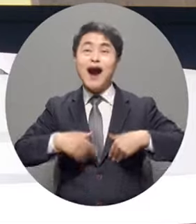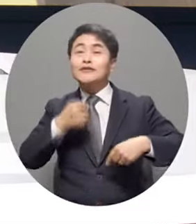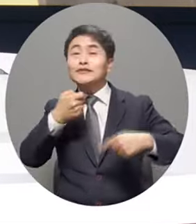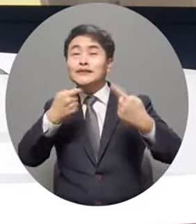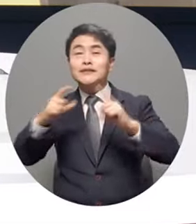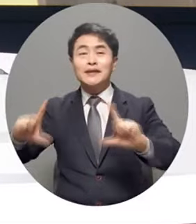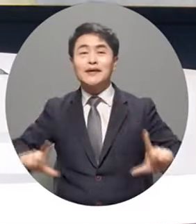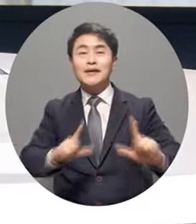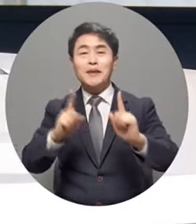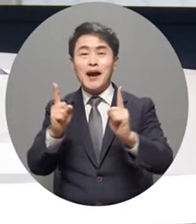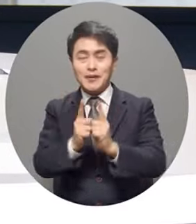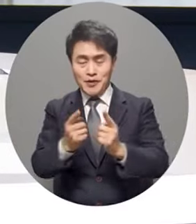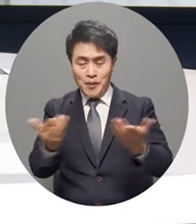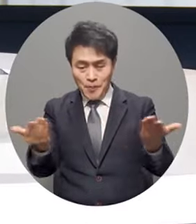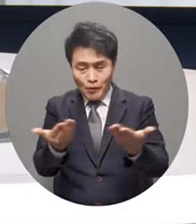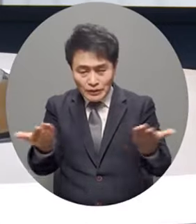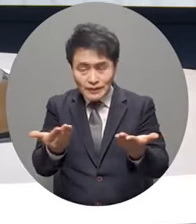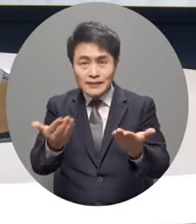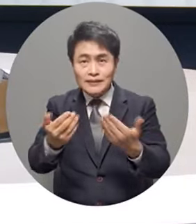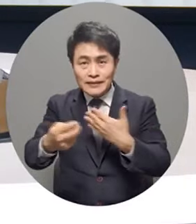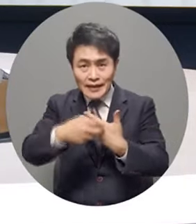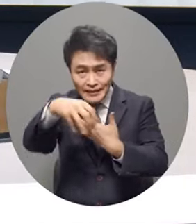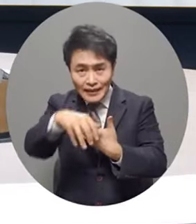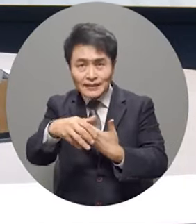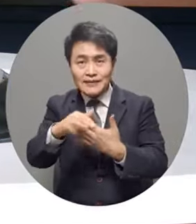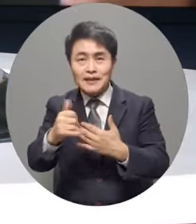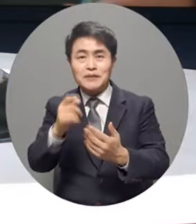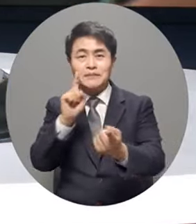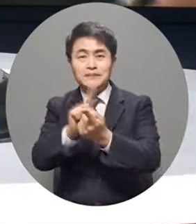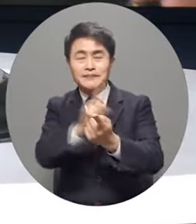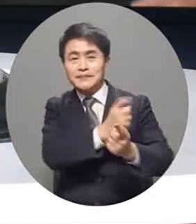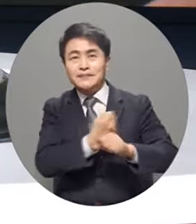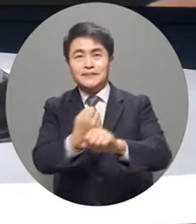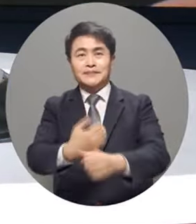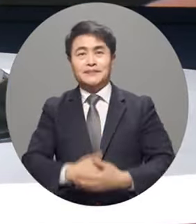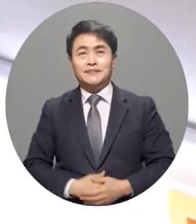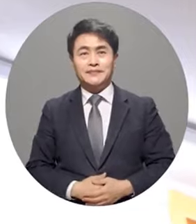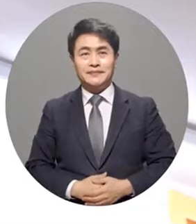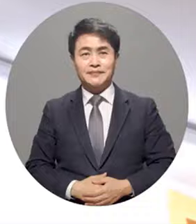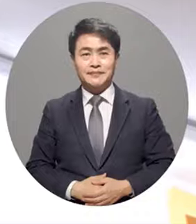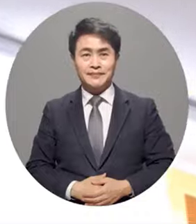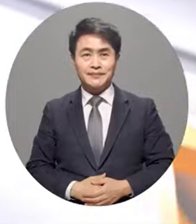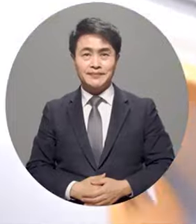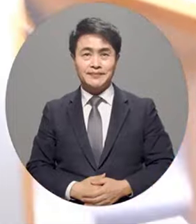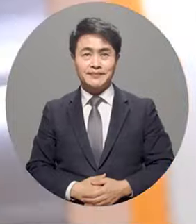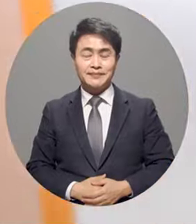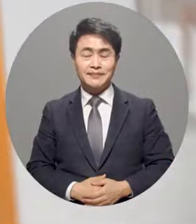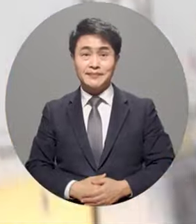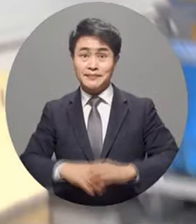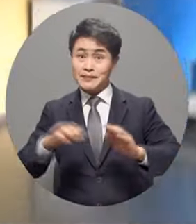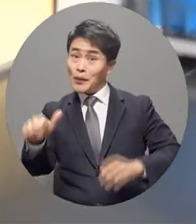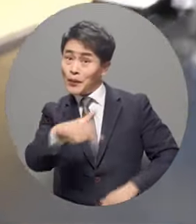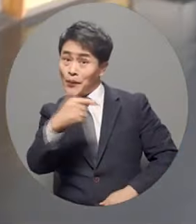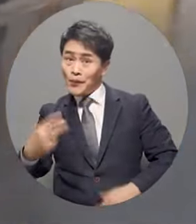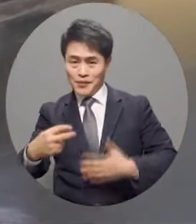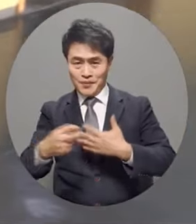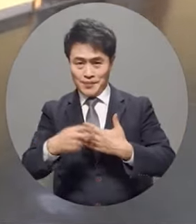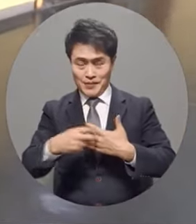정규직으로 전환돼 어느 때보다 훈훈한 설날을 맞이하고 있는 병원 노동자들을 변윤재 기자가 만나고 왔습니다.